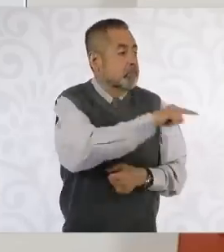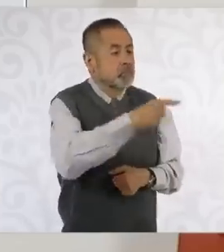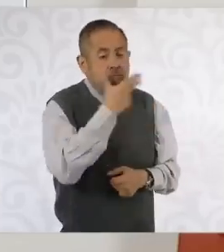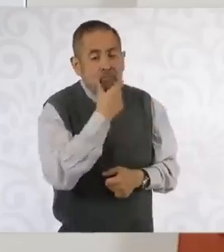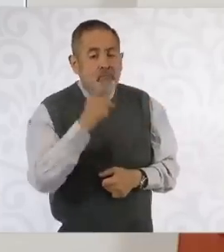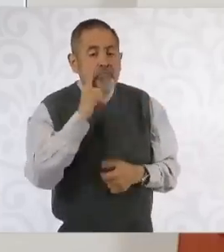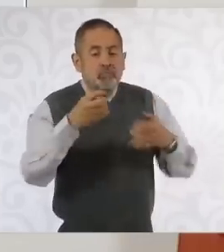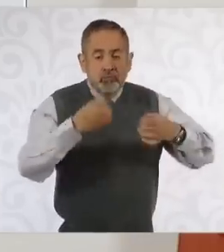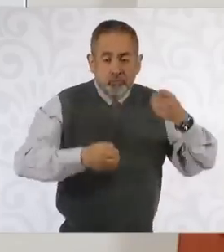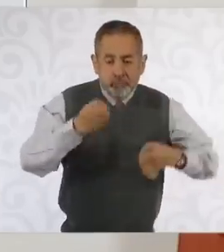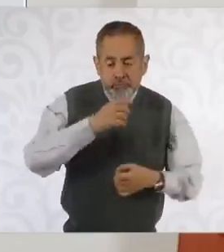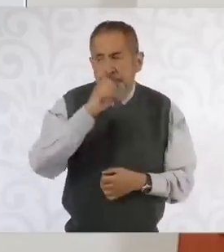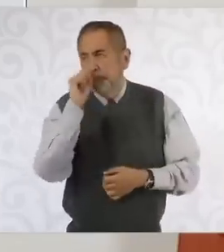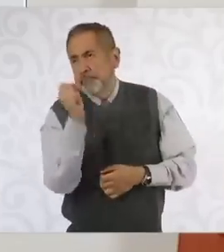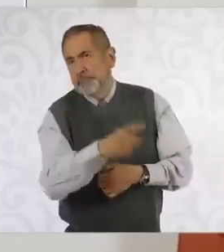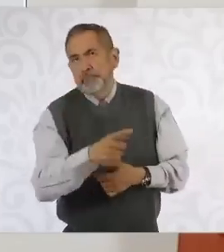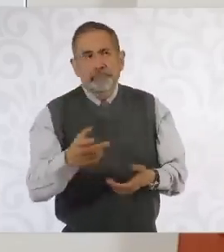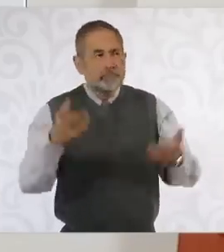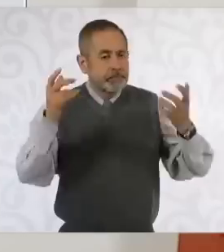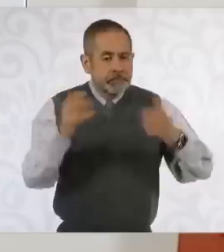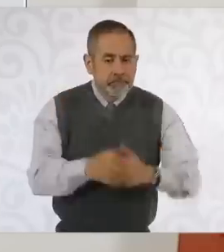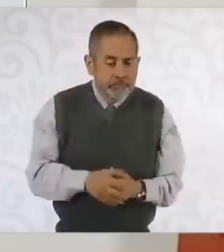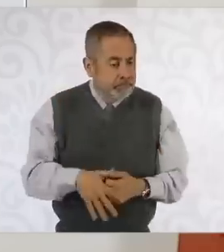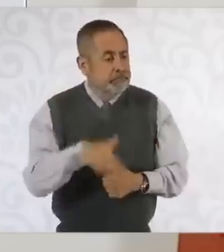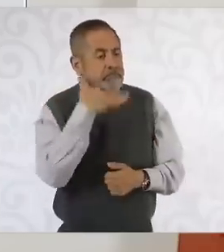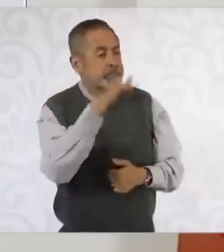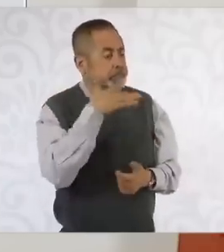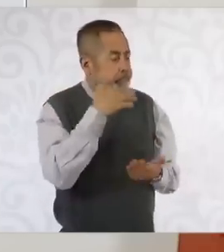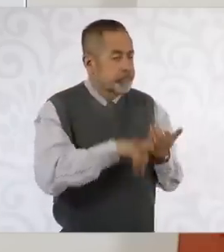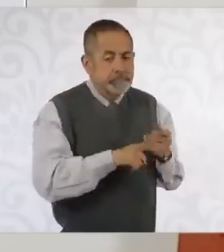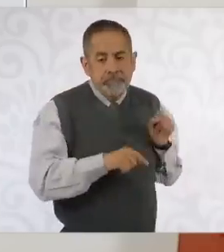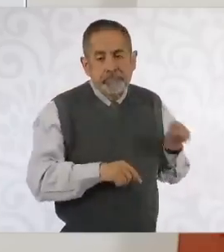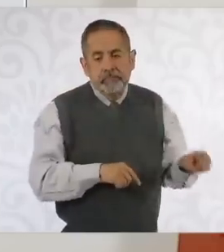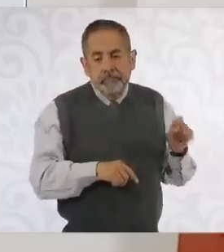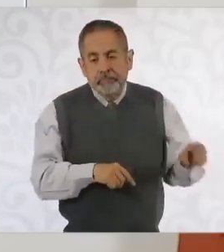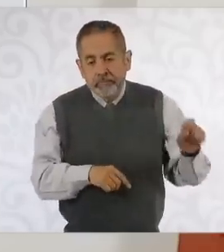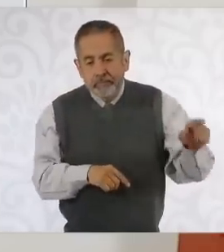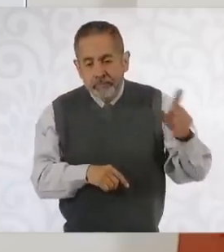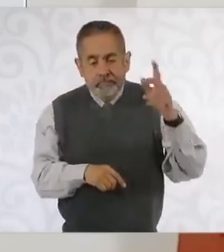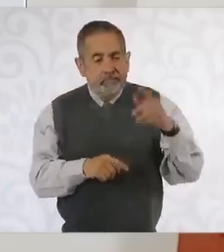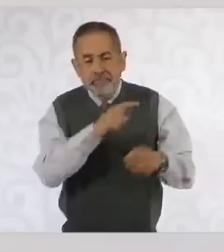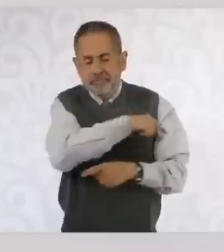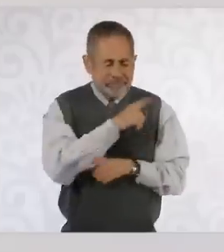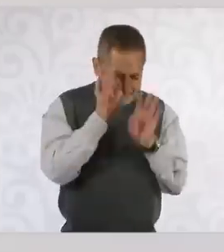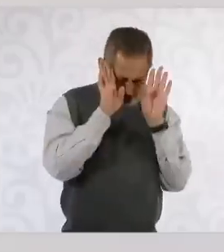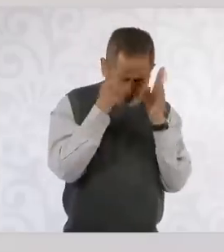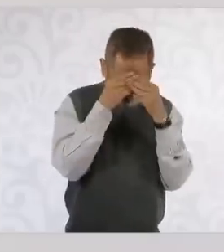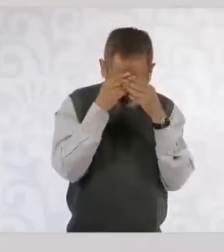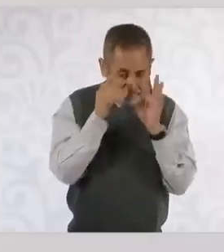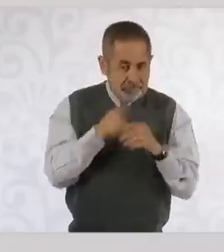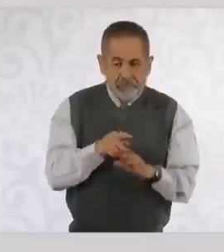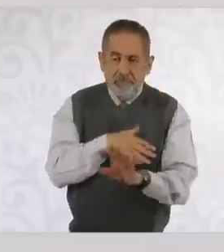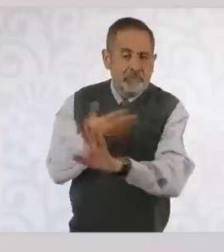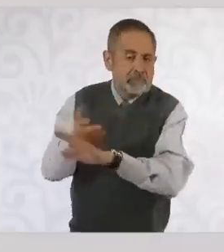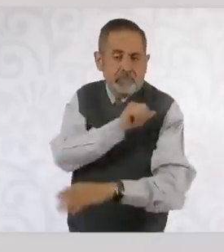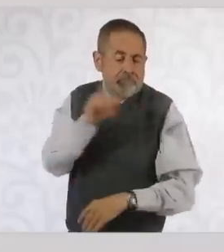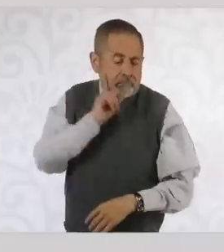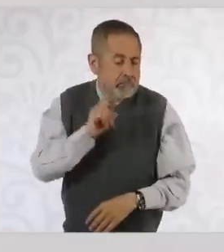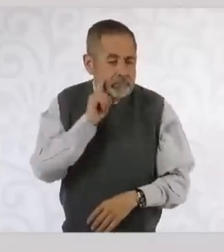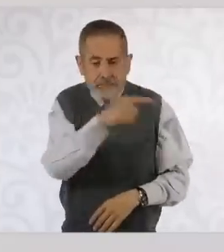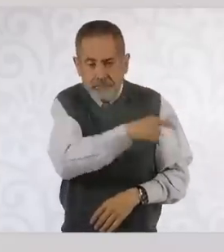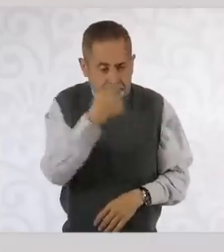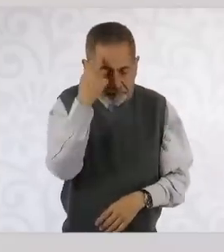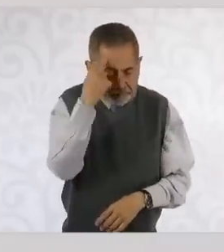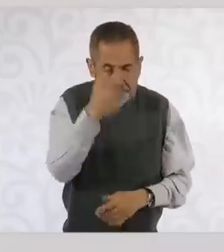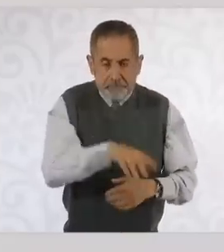eh No solo corrupción sino también una visión en contra de las mujeres los dos casos particulares